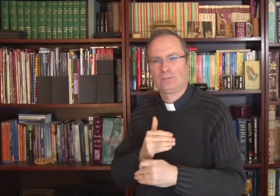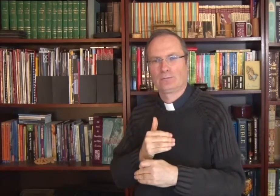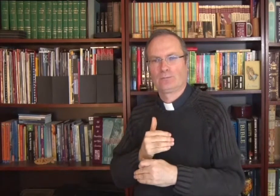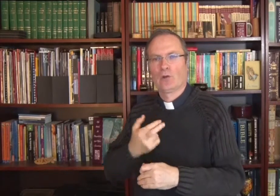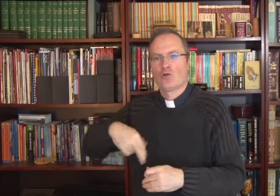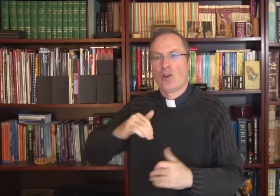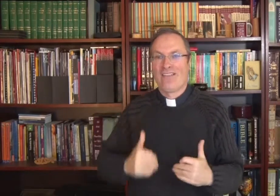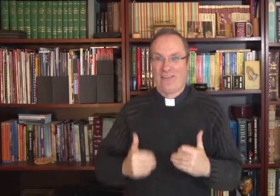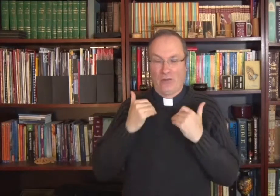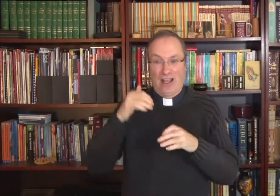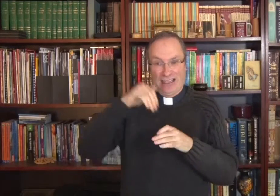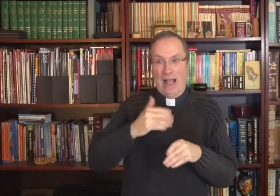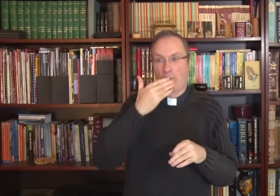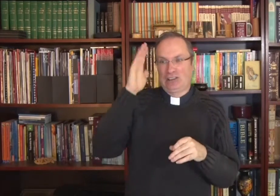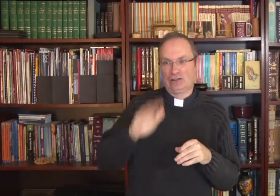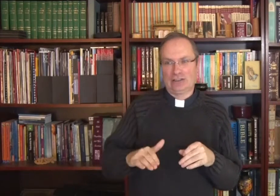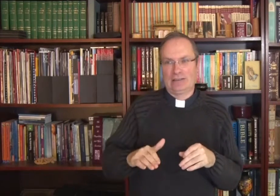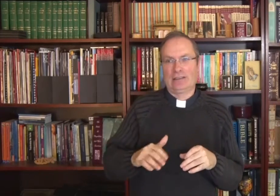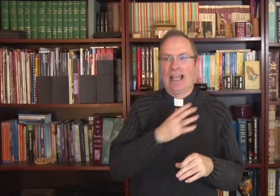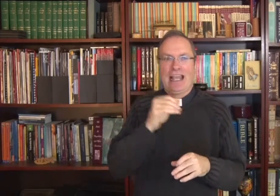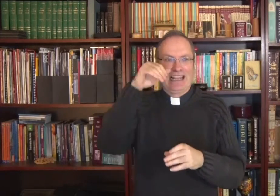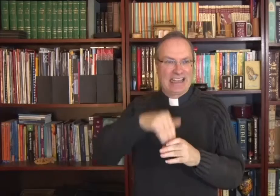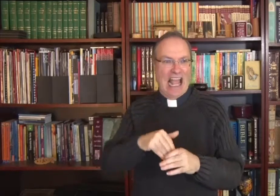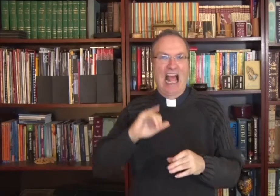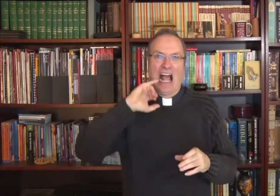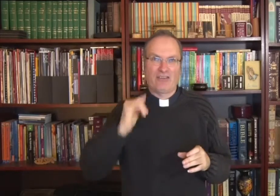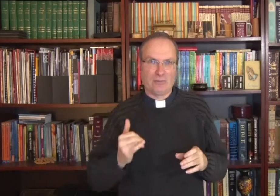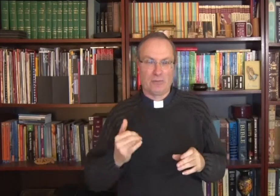Nous vivions dans la méchanceté et dans l’envie,